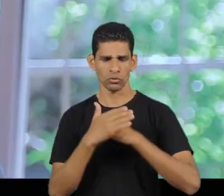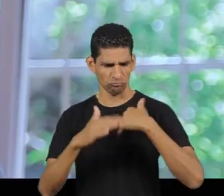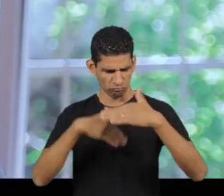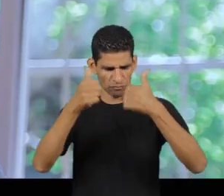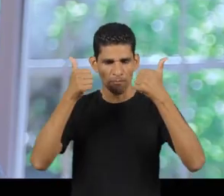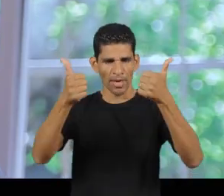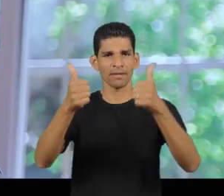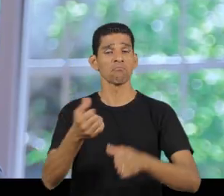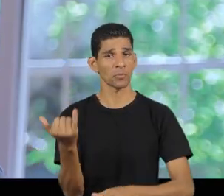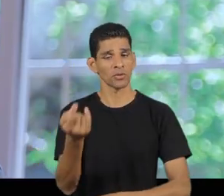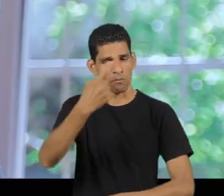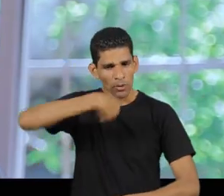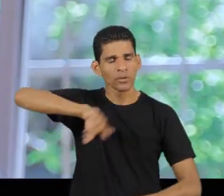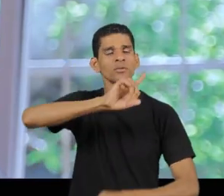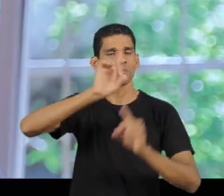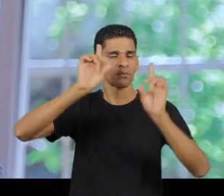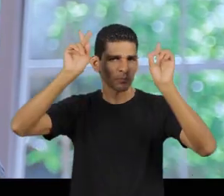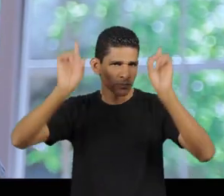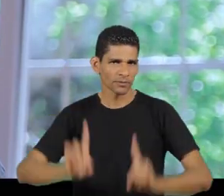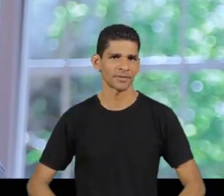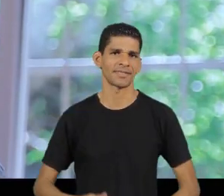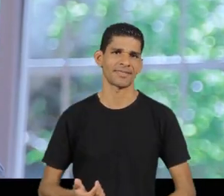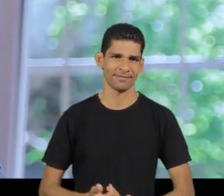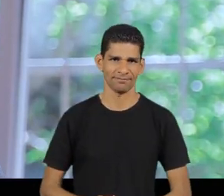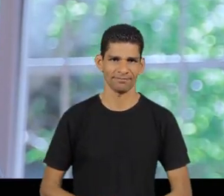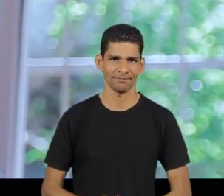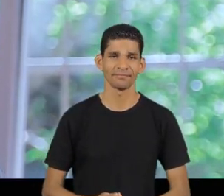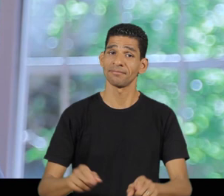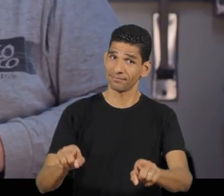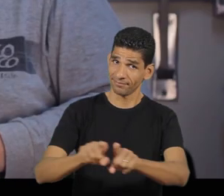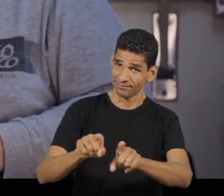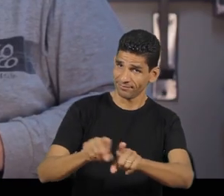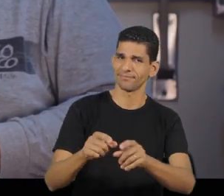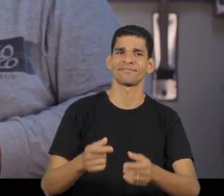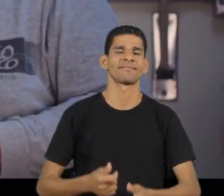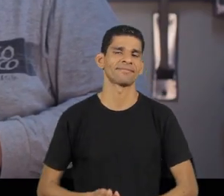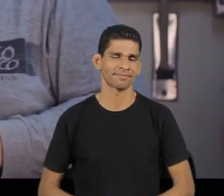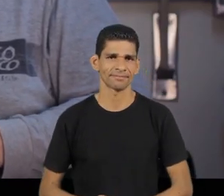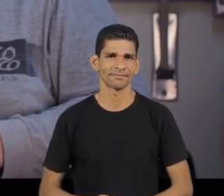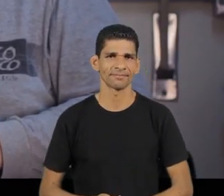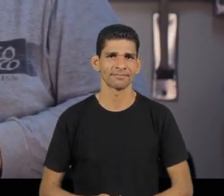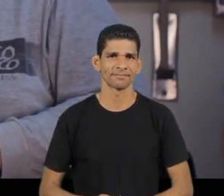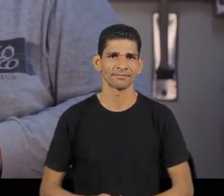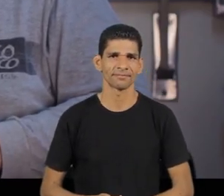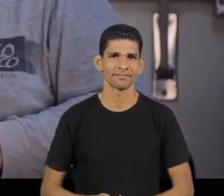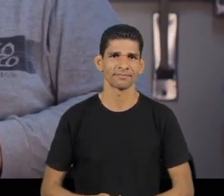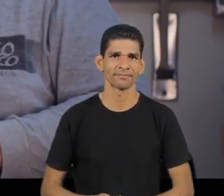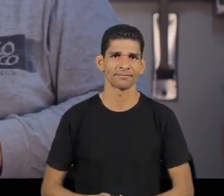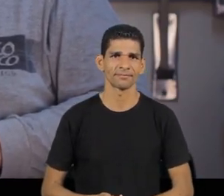importante pra gente que é pessoa com deficiência.